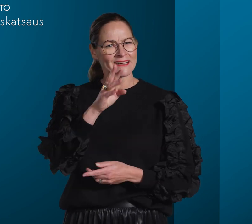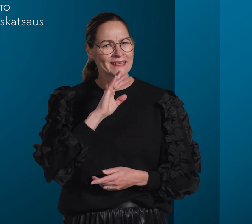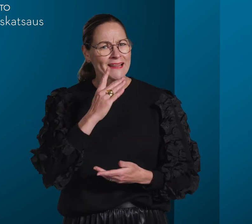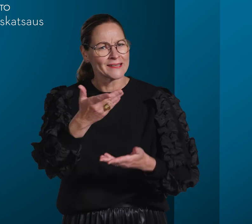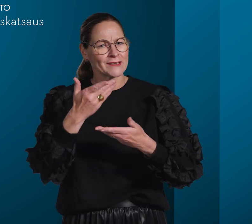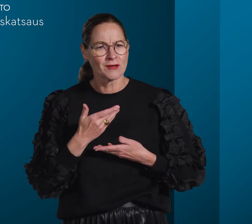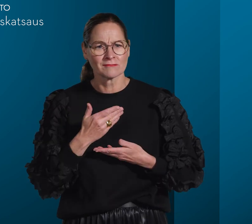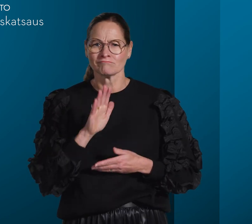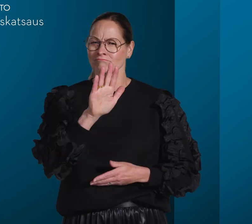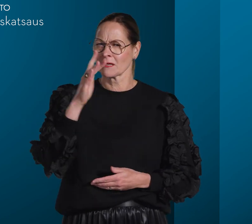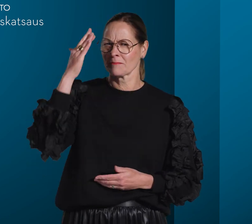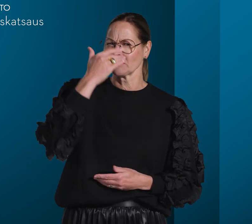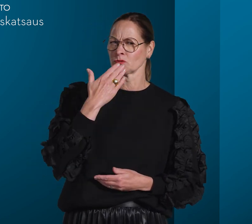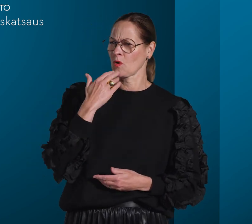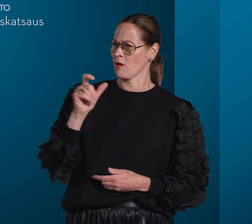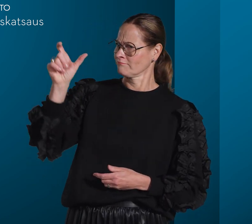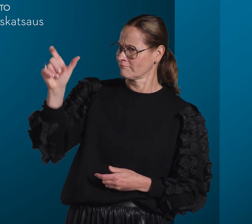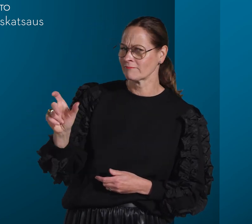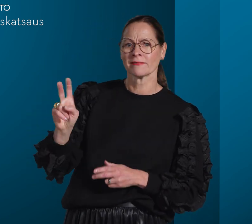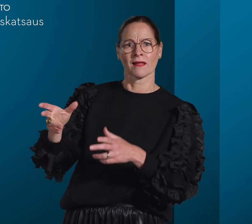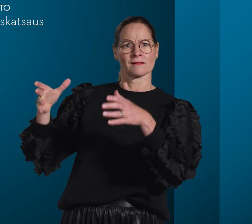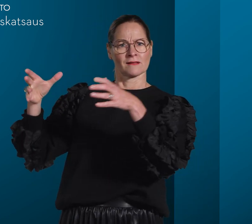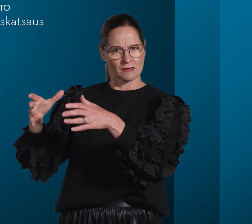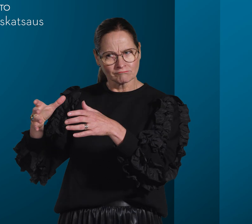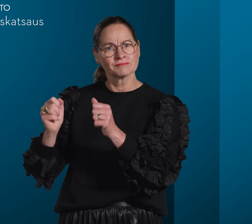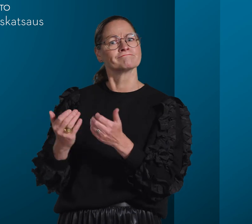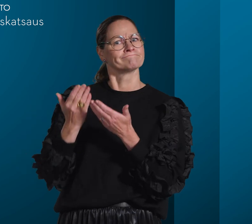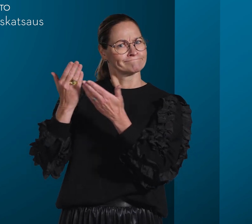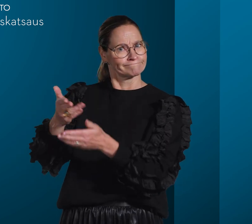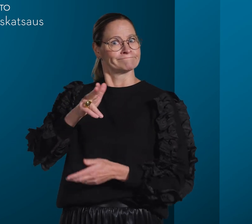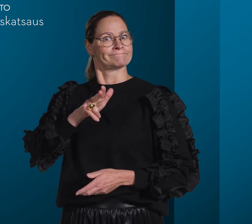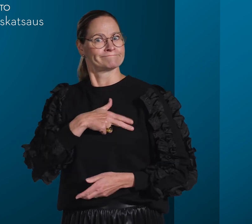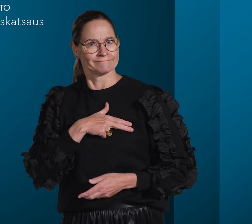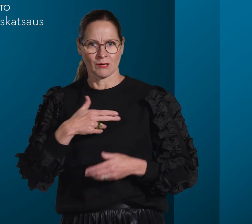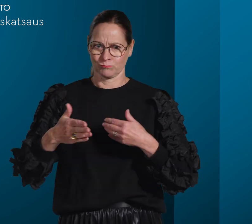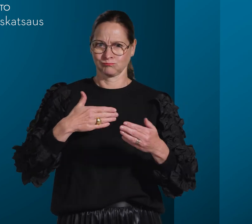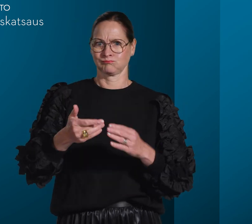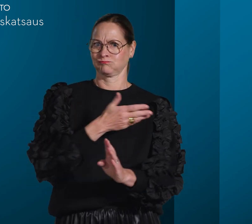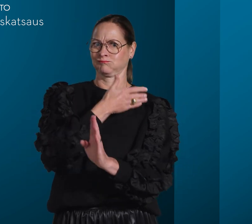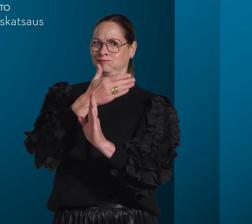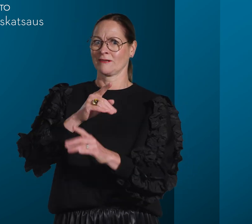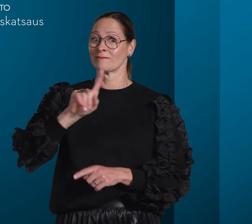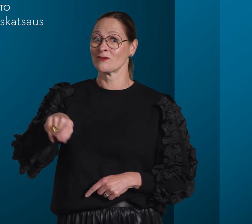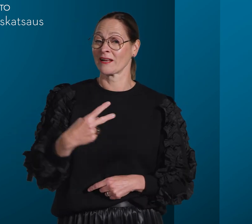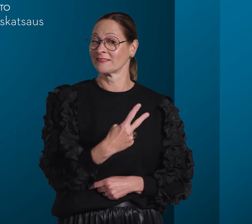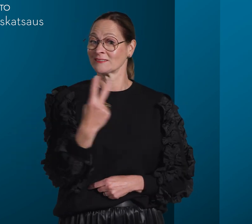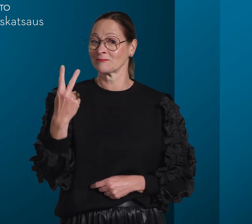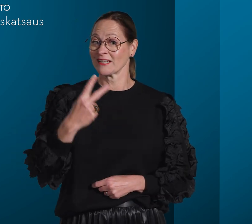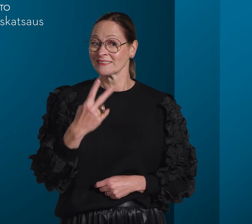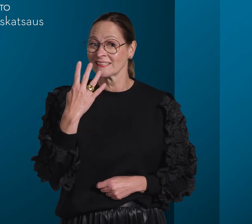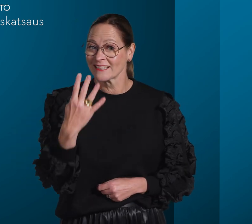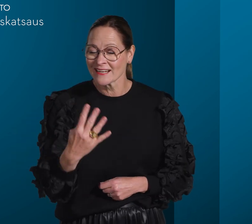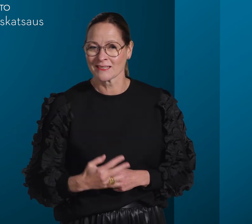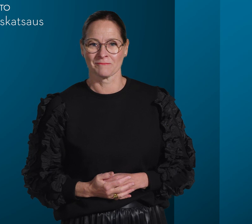kuka sinun mielestäsi ansaitsisi tulla palkituksi toiminnastaan vuonna 2024.